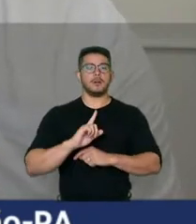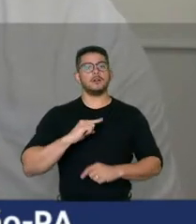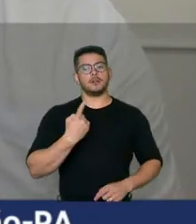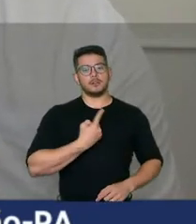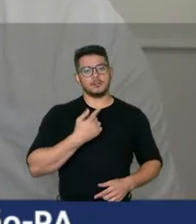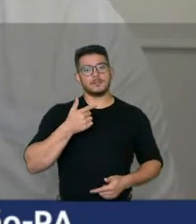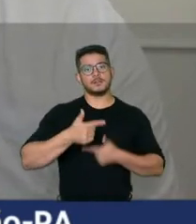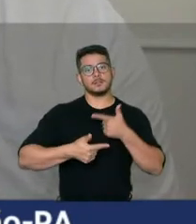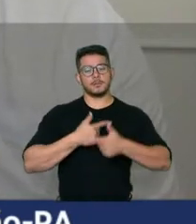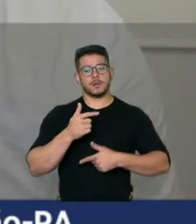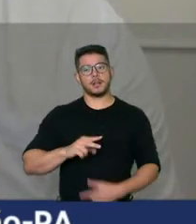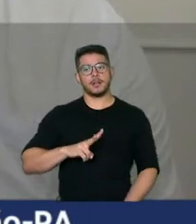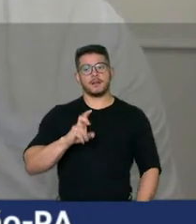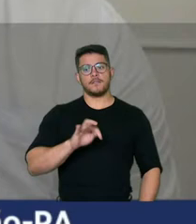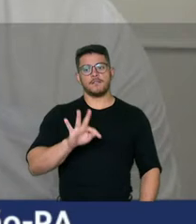TRABALHAR PARA QUE O VETO SEJA